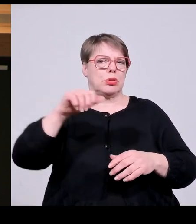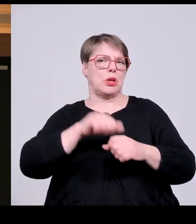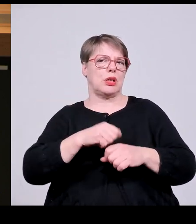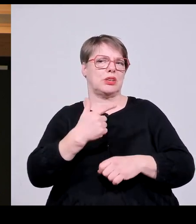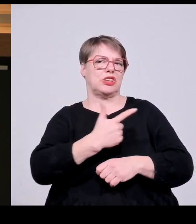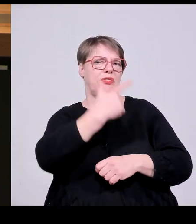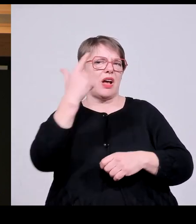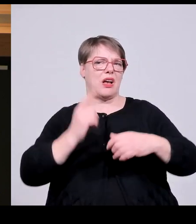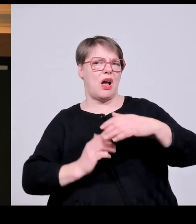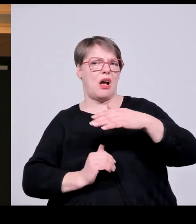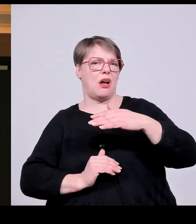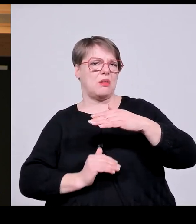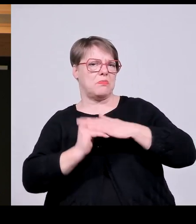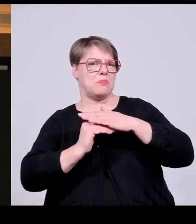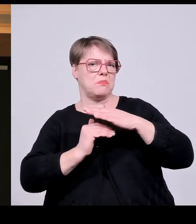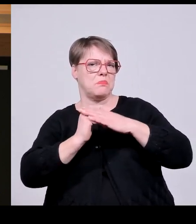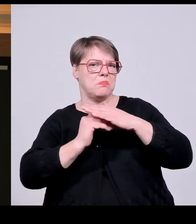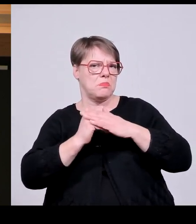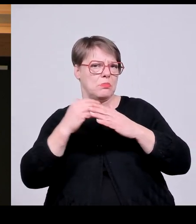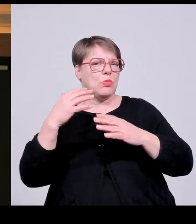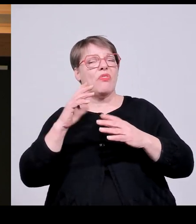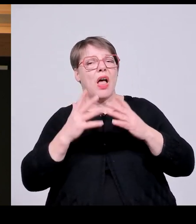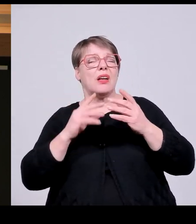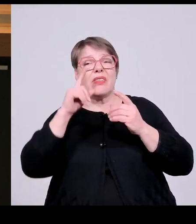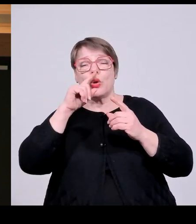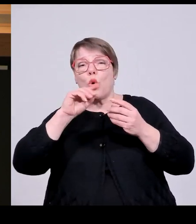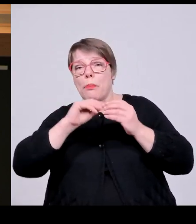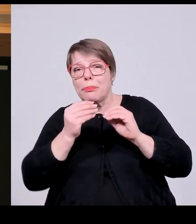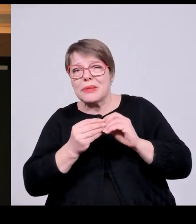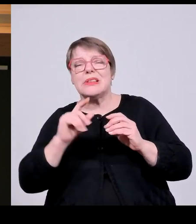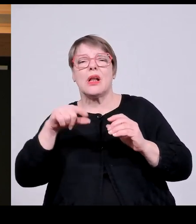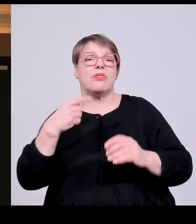Bestimmungen um umfassen bis hin zum einzelnen Dübel, zur